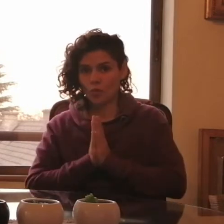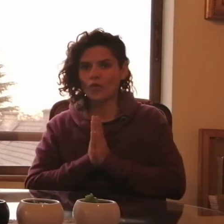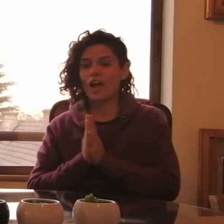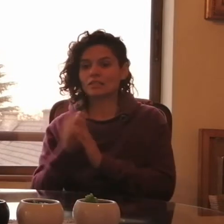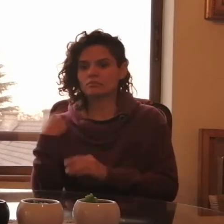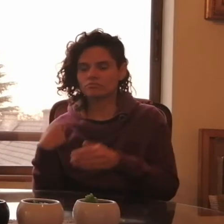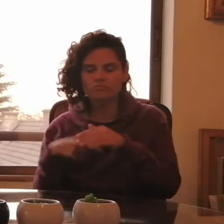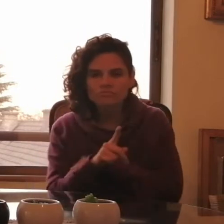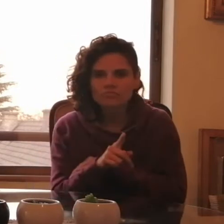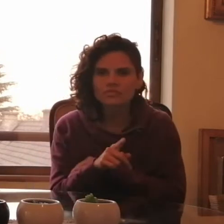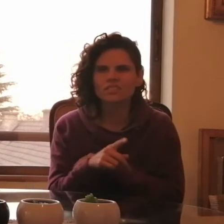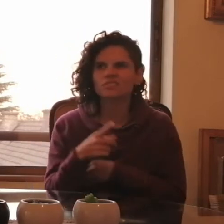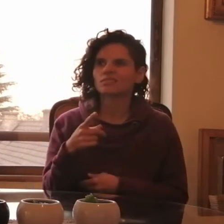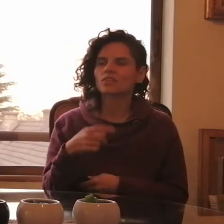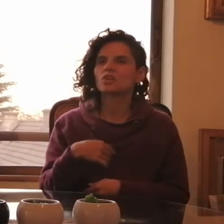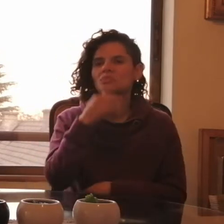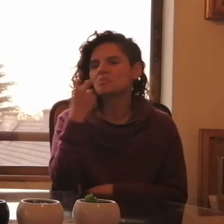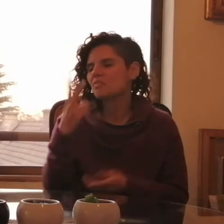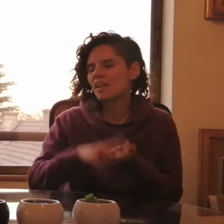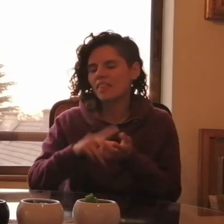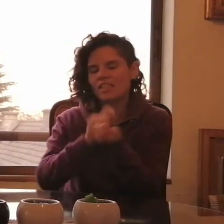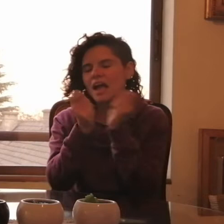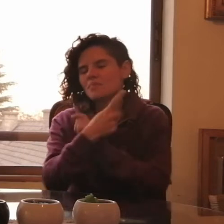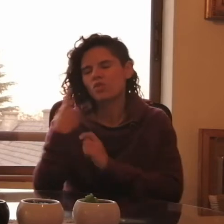porque en realidad yo tengo casi puros primos hombres, la mayoría son no sé